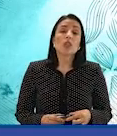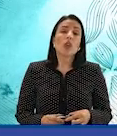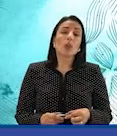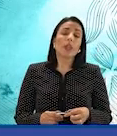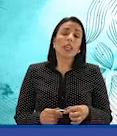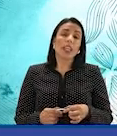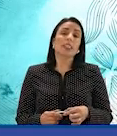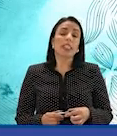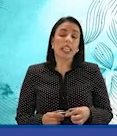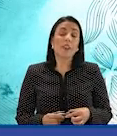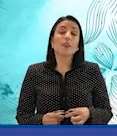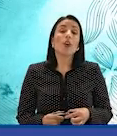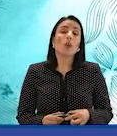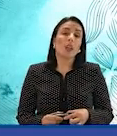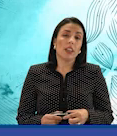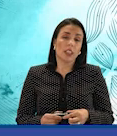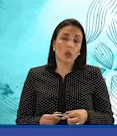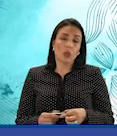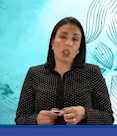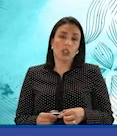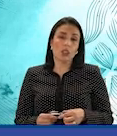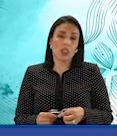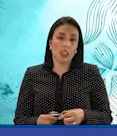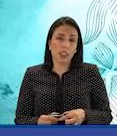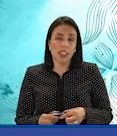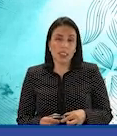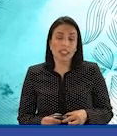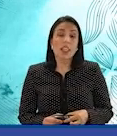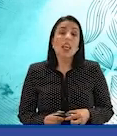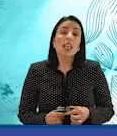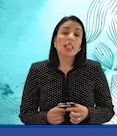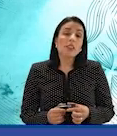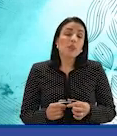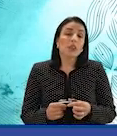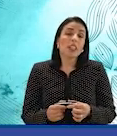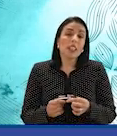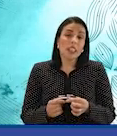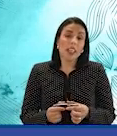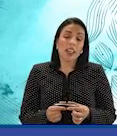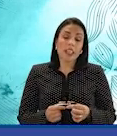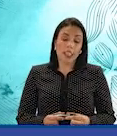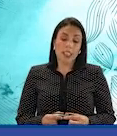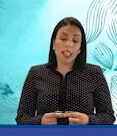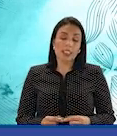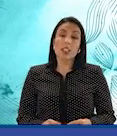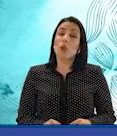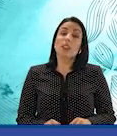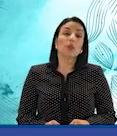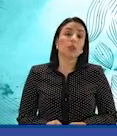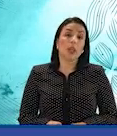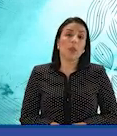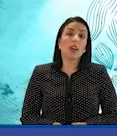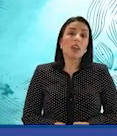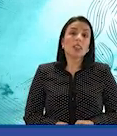sobre este la reforma del artículo 176 y es importante aclarar aquí que este no es un tema